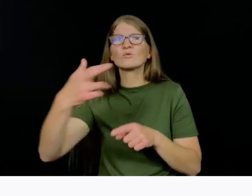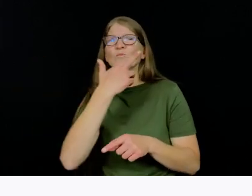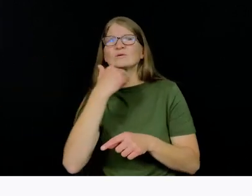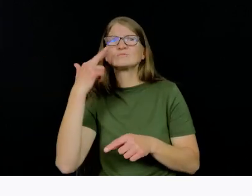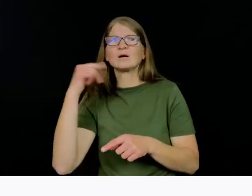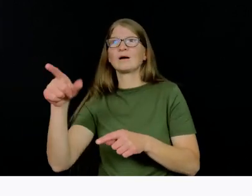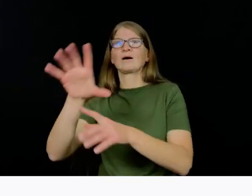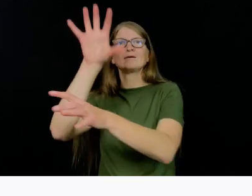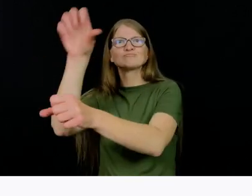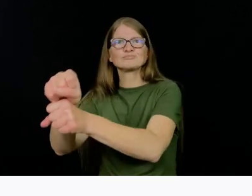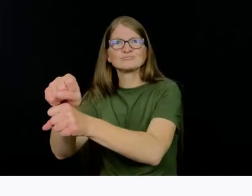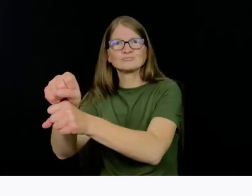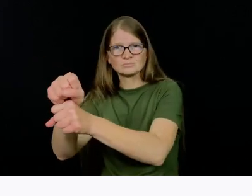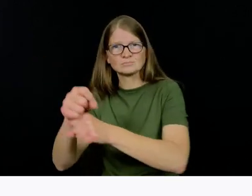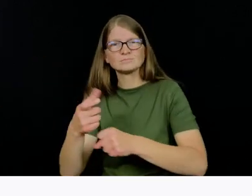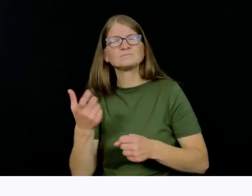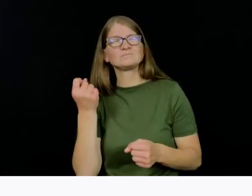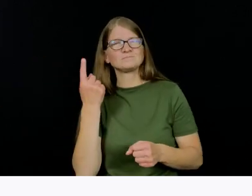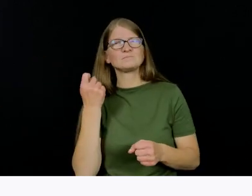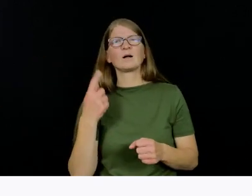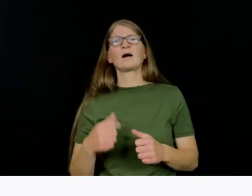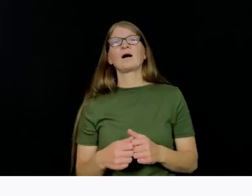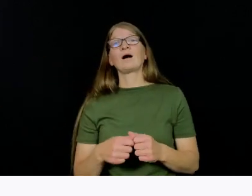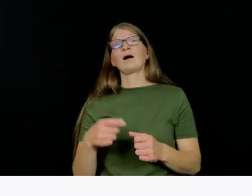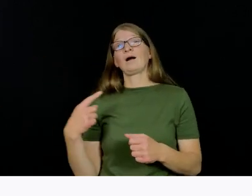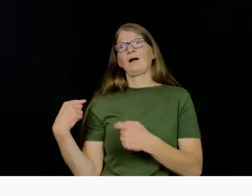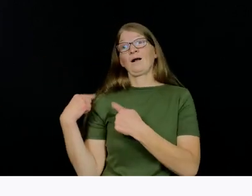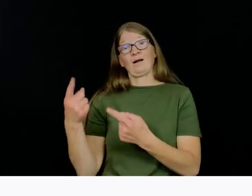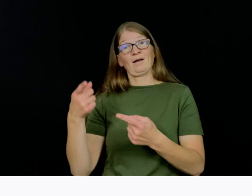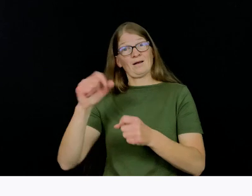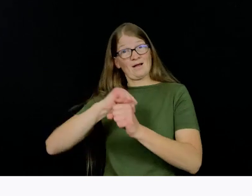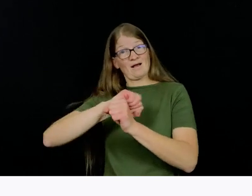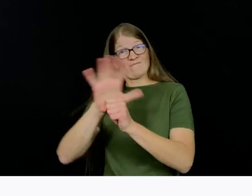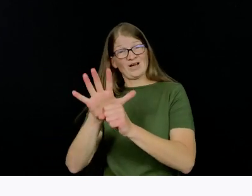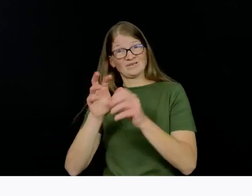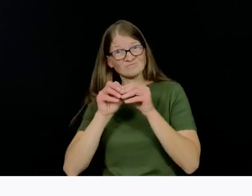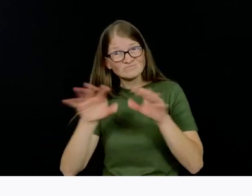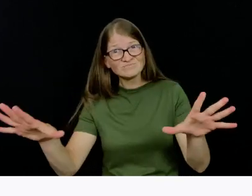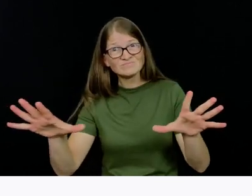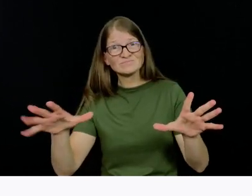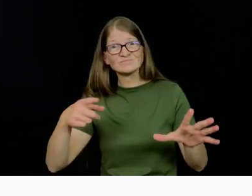ومنذ بداية الجائحة أجرت Duplex مكالمات هاتفية للأنشطة التجارية في ثماني دول